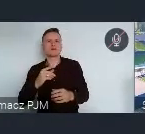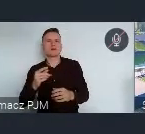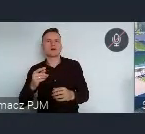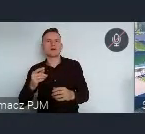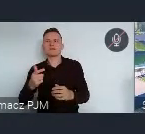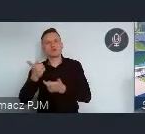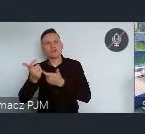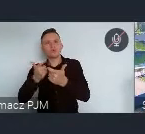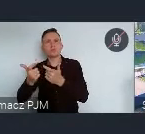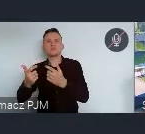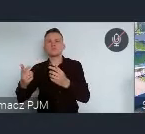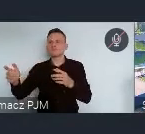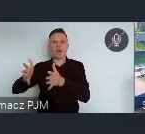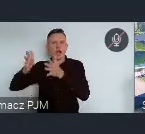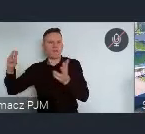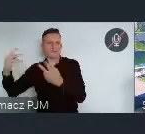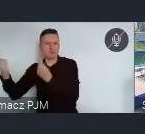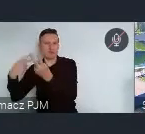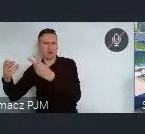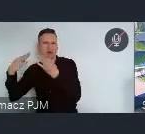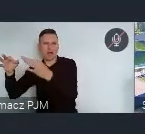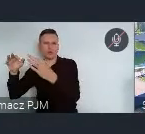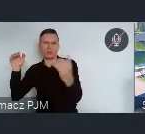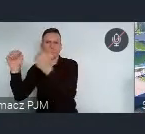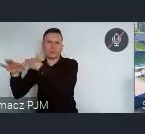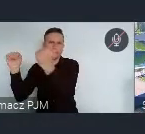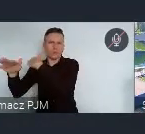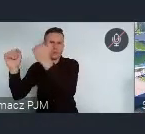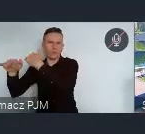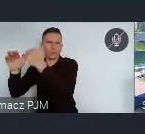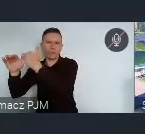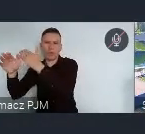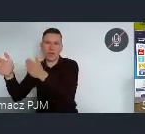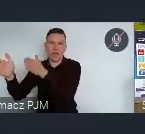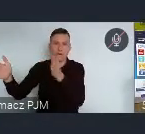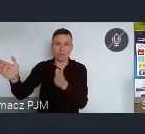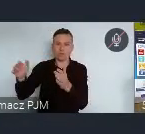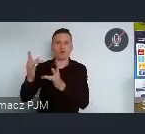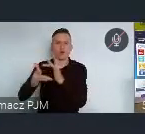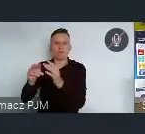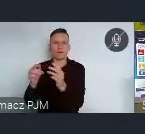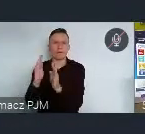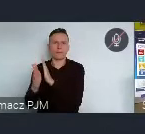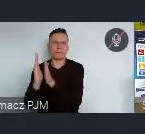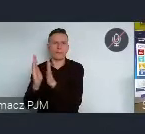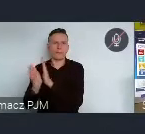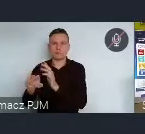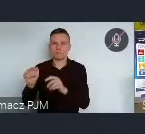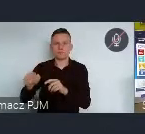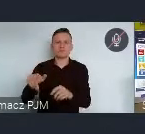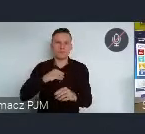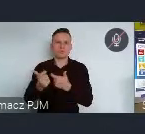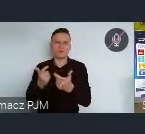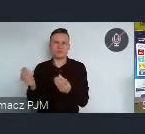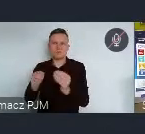dla połączenia miejscowości w Wielkopolsce i na Dolnym Śląsku, co potwierdza tylko, że potrafimy współpracować